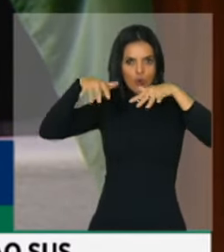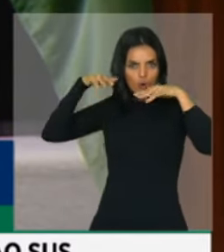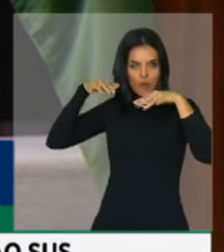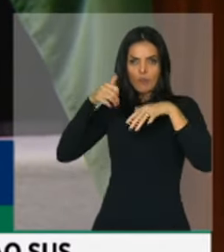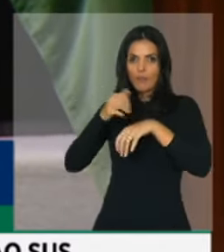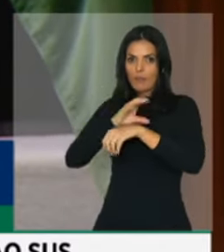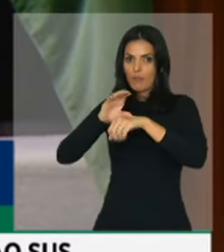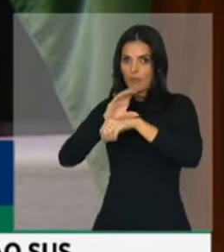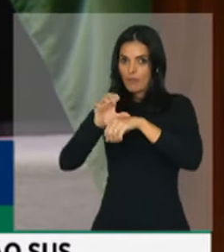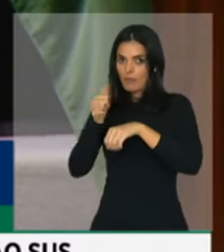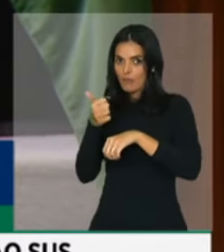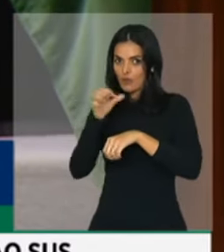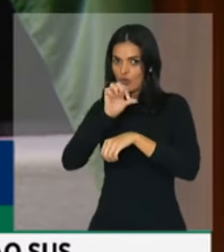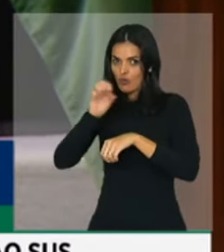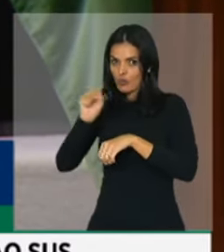E REESTABELEÇOEMOS O VOTO DIRETO, LIVRE E UNIVERSAL.